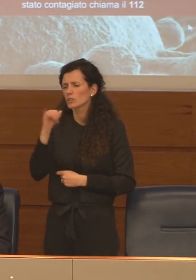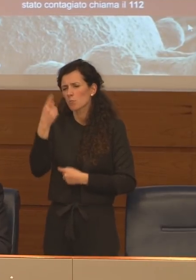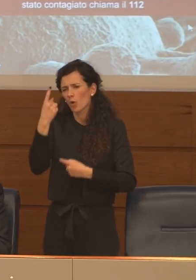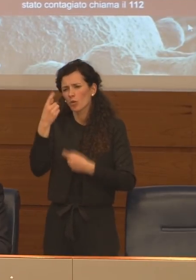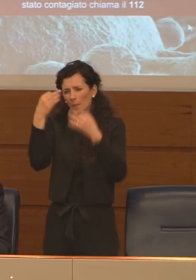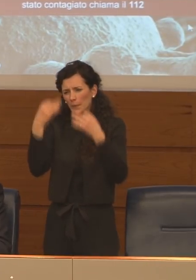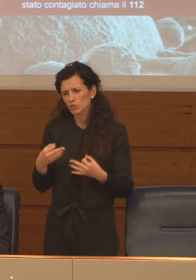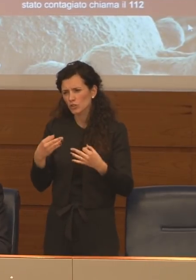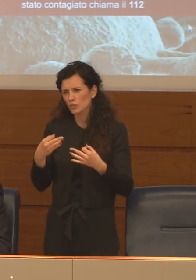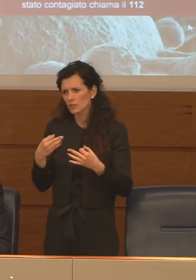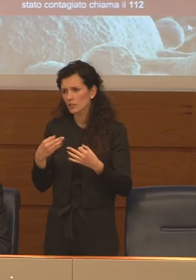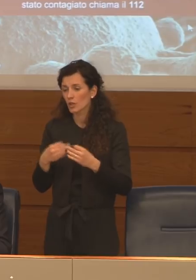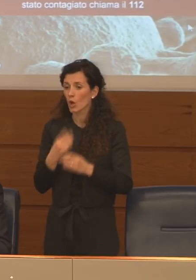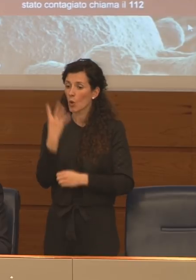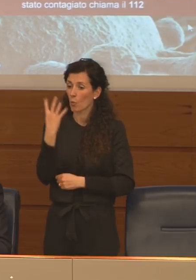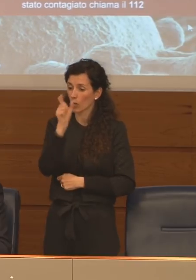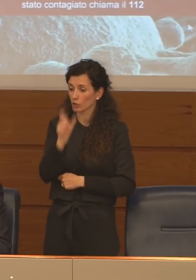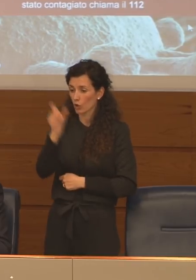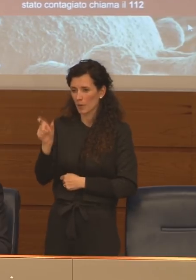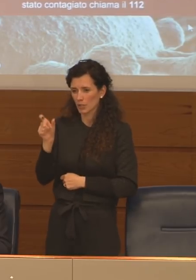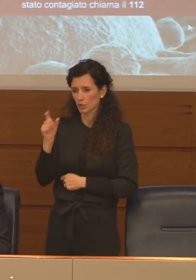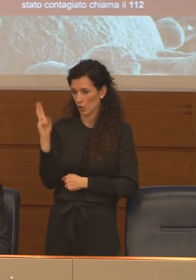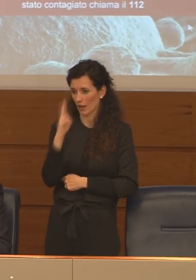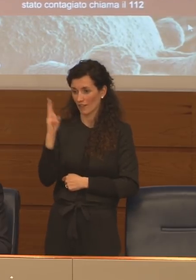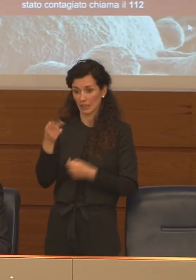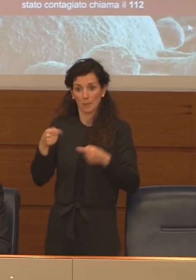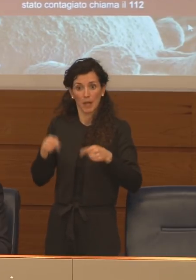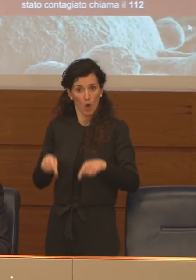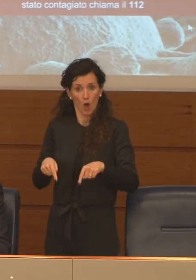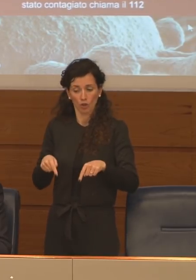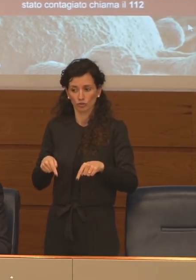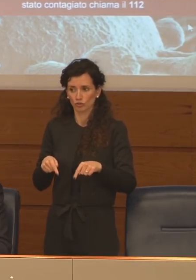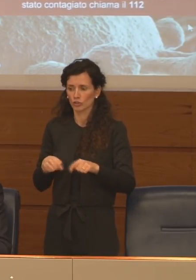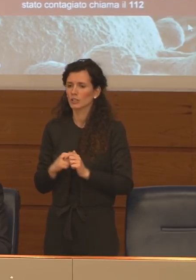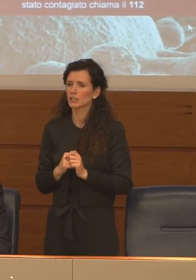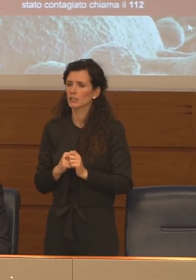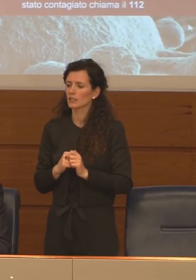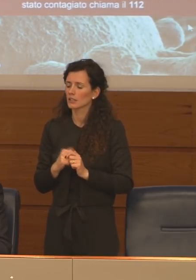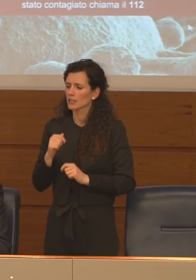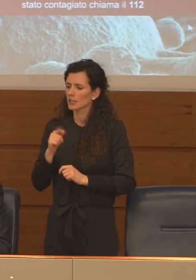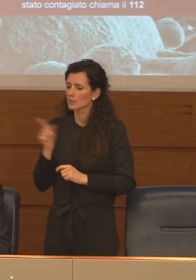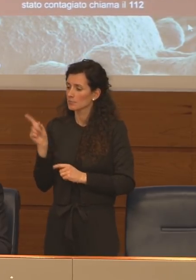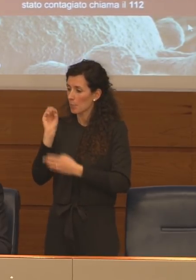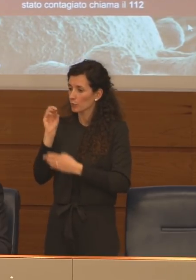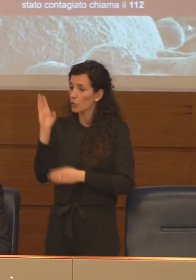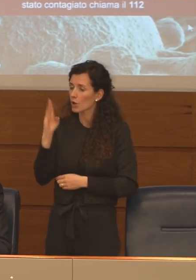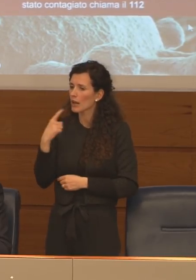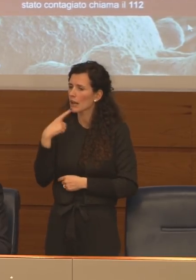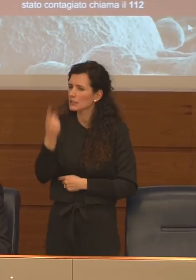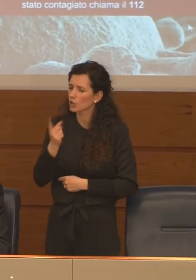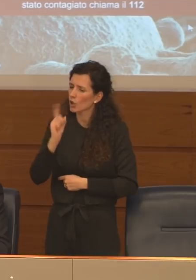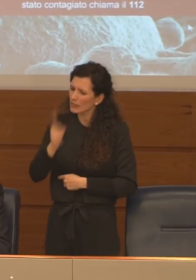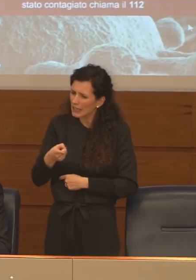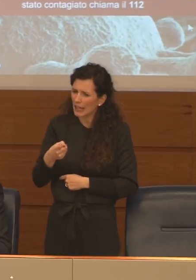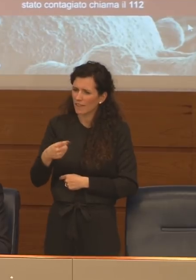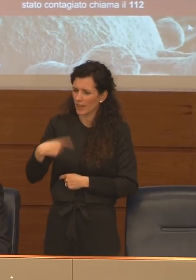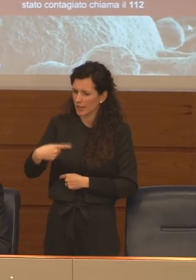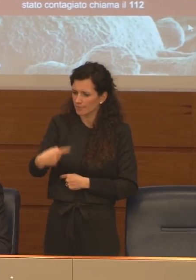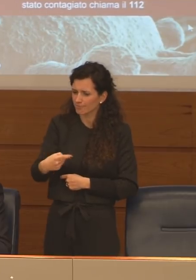le 4 vittime quindi di oggi, lei ha detto che devono ancora essere sottoposte ad analisi?